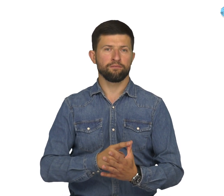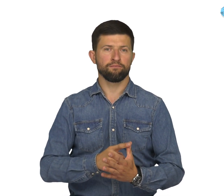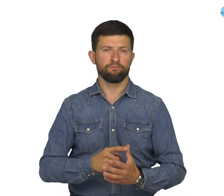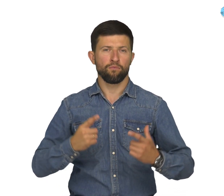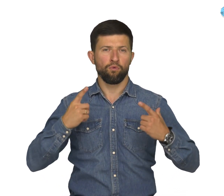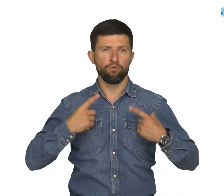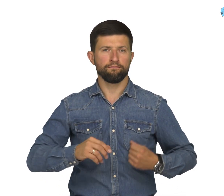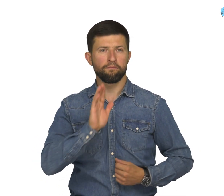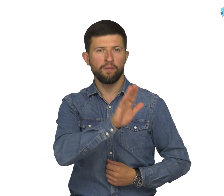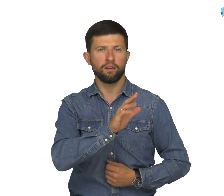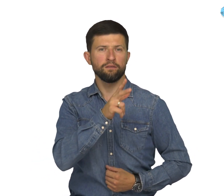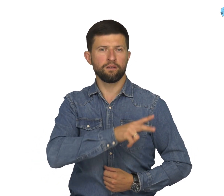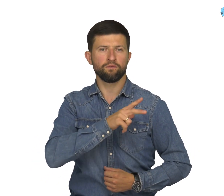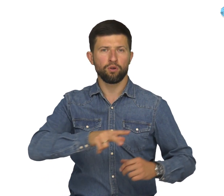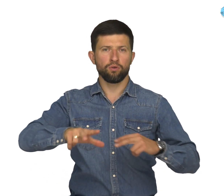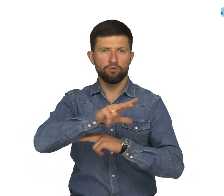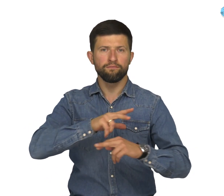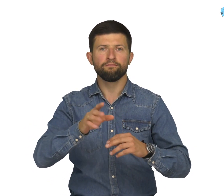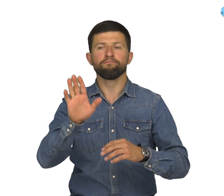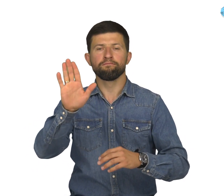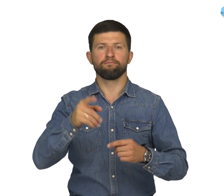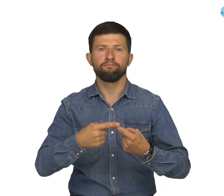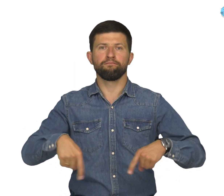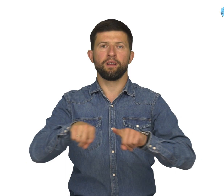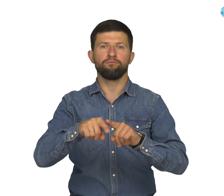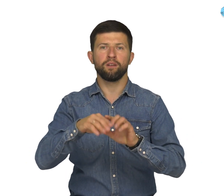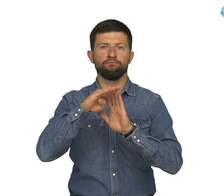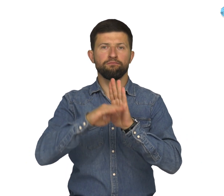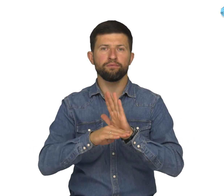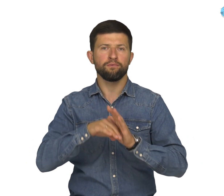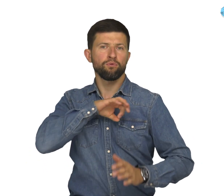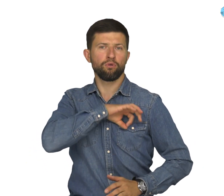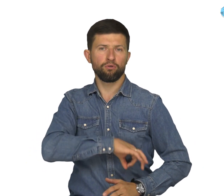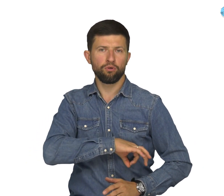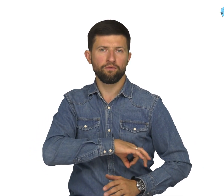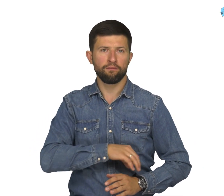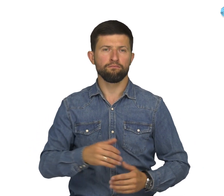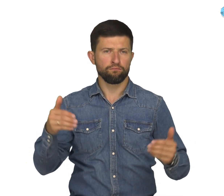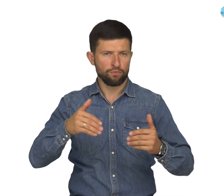Pięć – osoby mające zasiłek rodzinny spełniające kryterium dochodowe